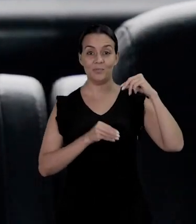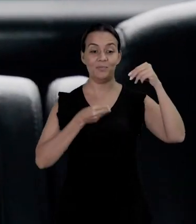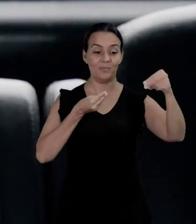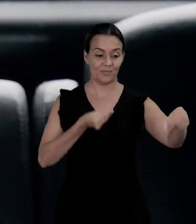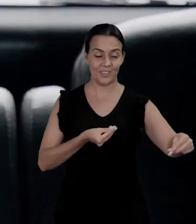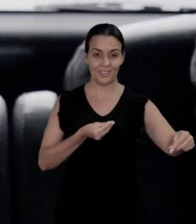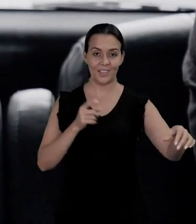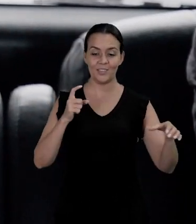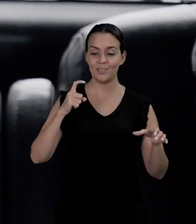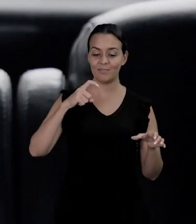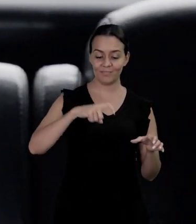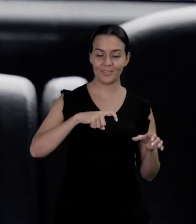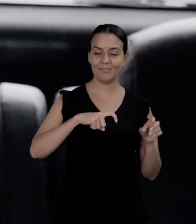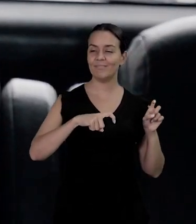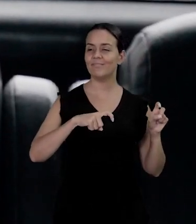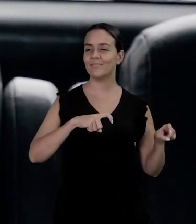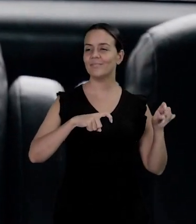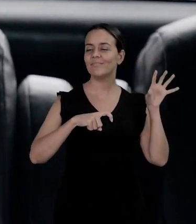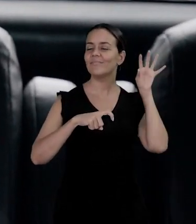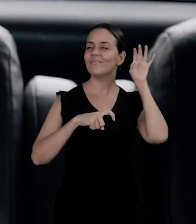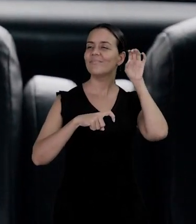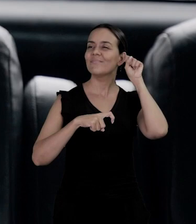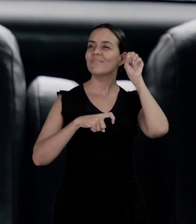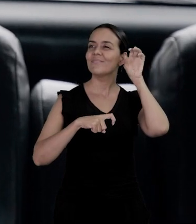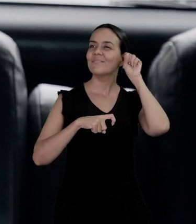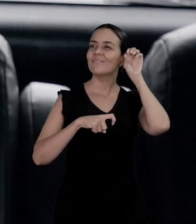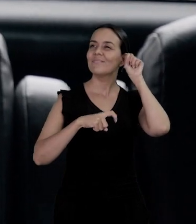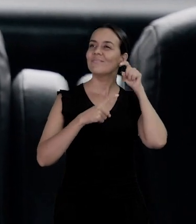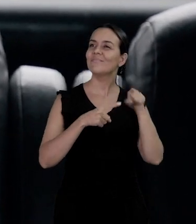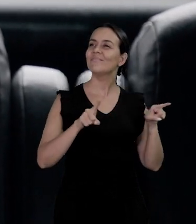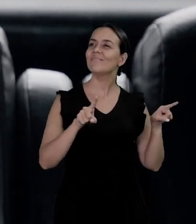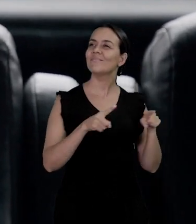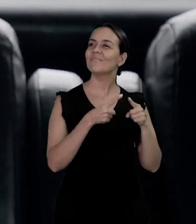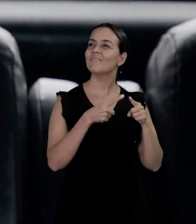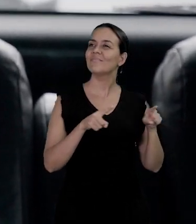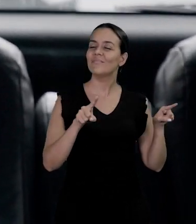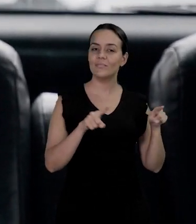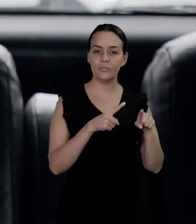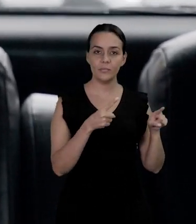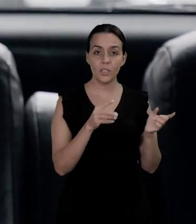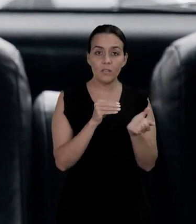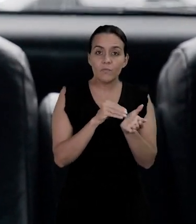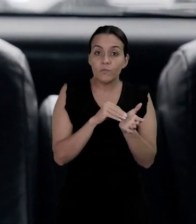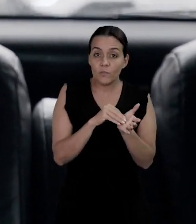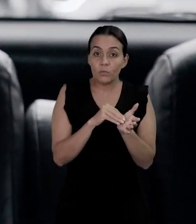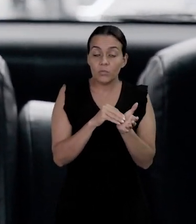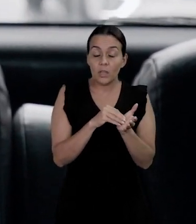Ó, o lado "B" é legal, mais legal que o lado "A". Aí, tinha isso de escassez mesmo, de informação,